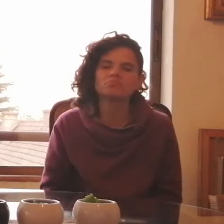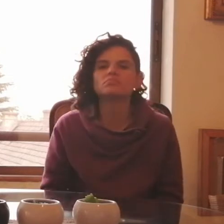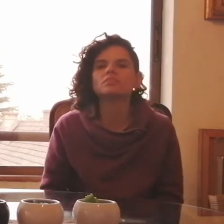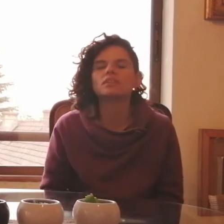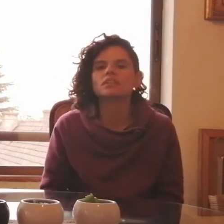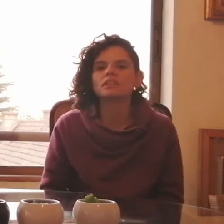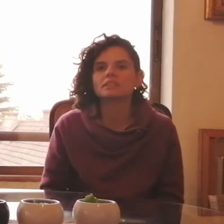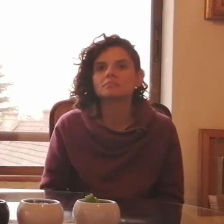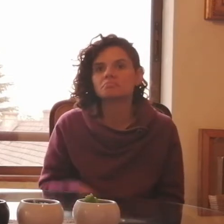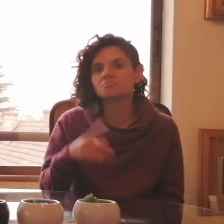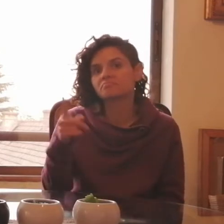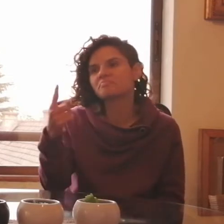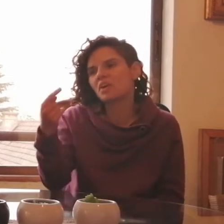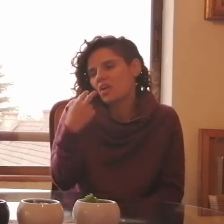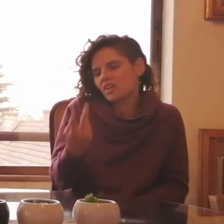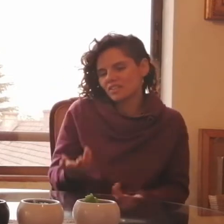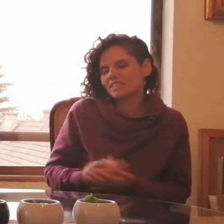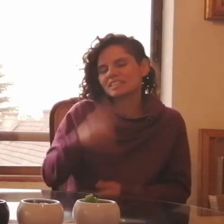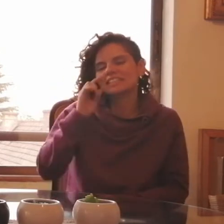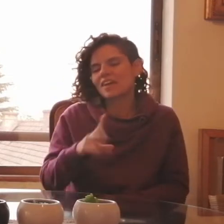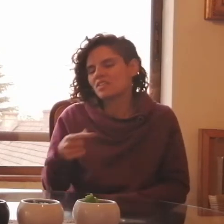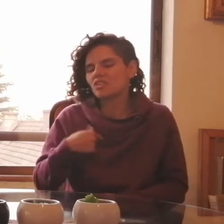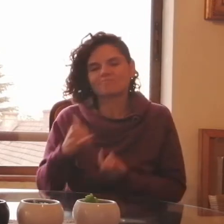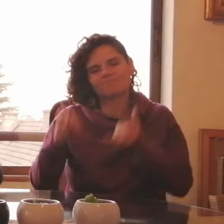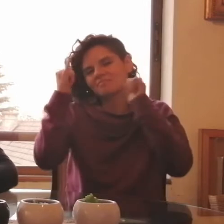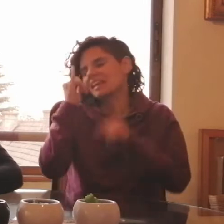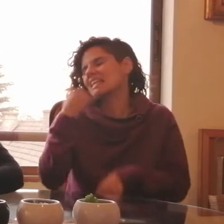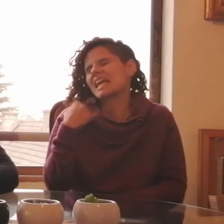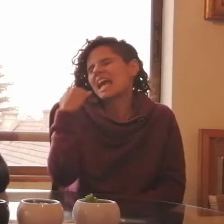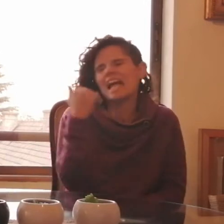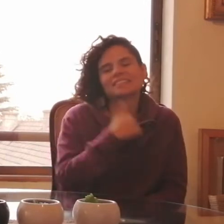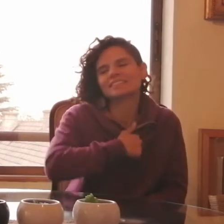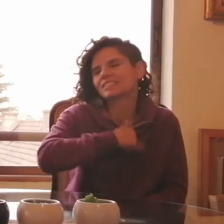además tú me conoces tú sabes que lo paso bien en casi todos lados, entonces fue